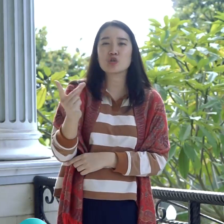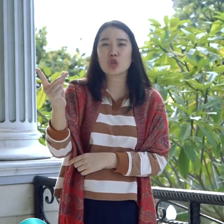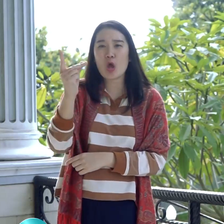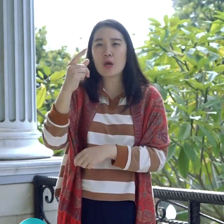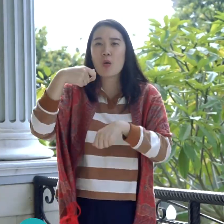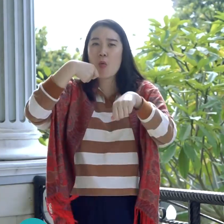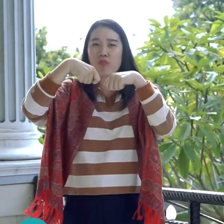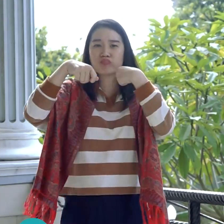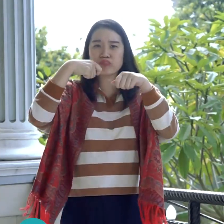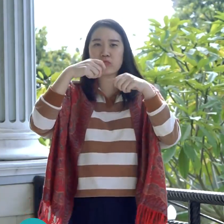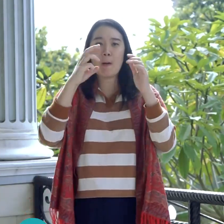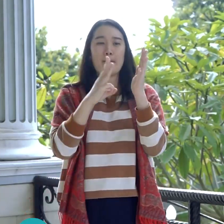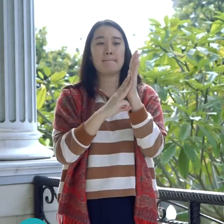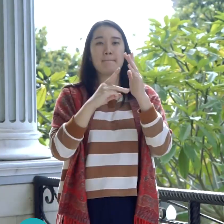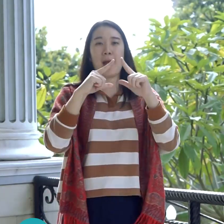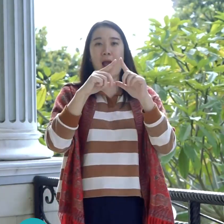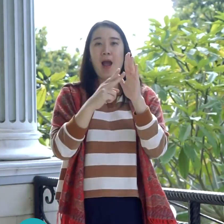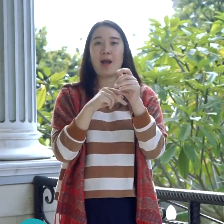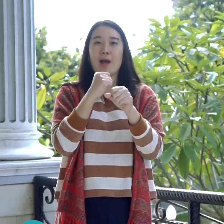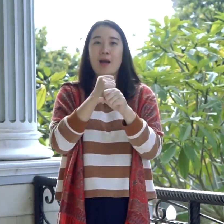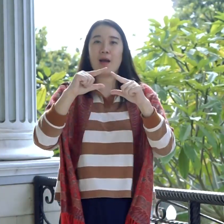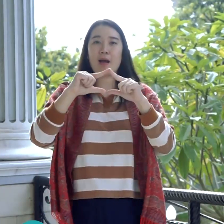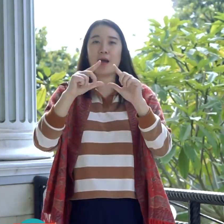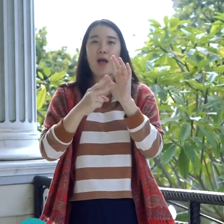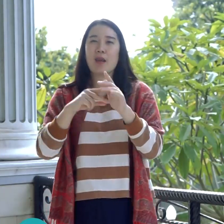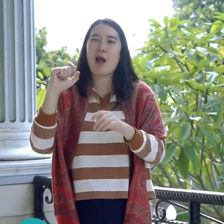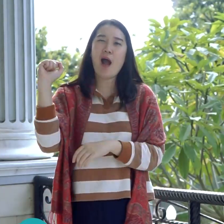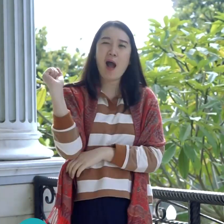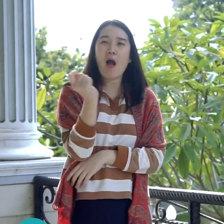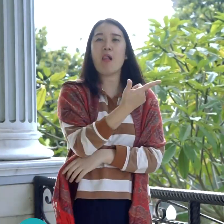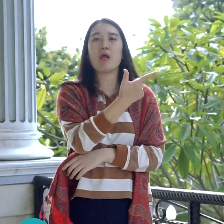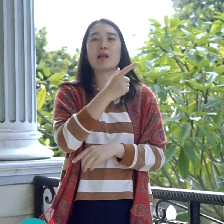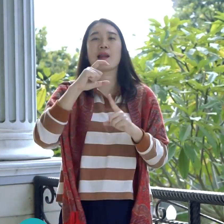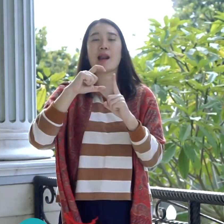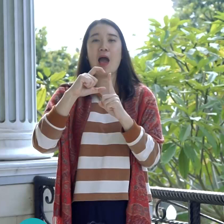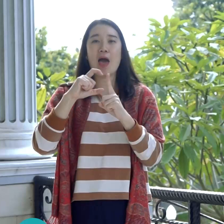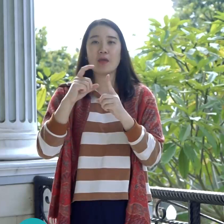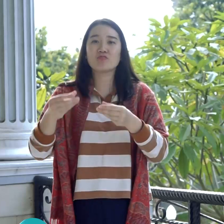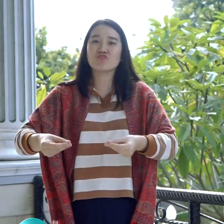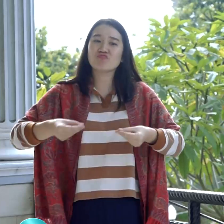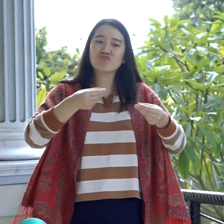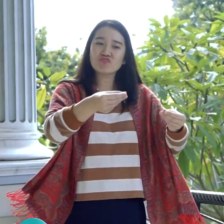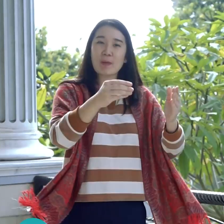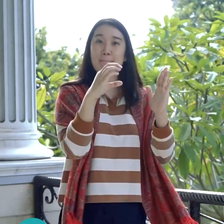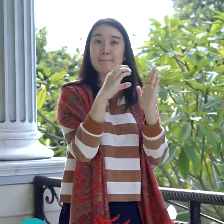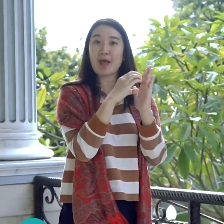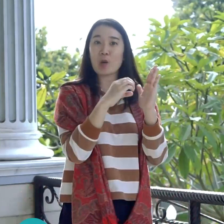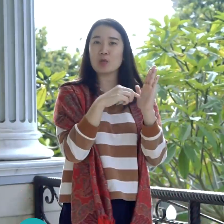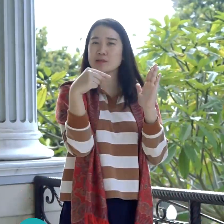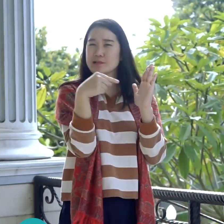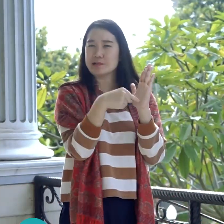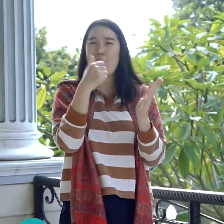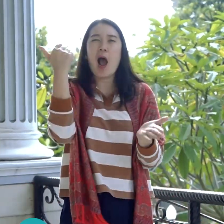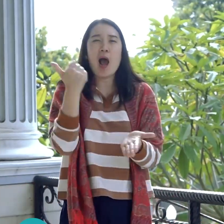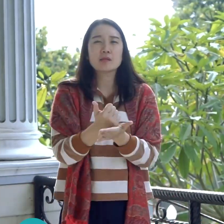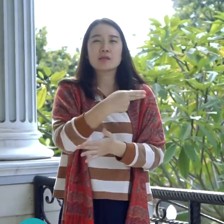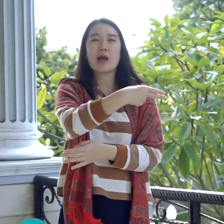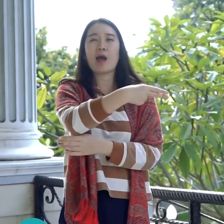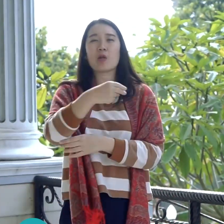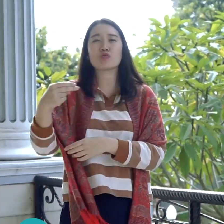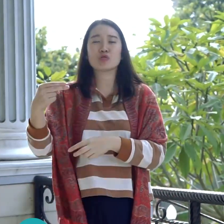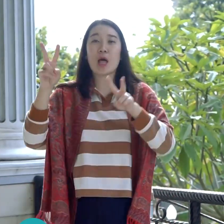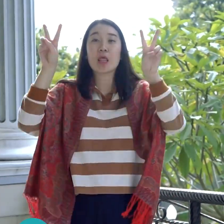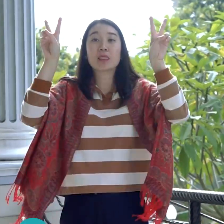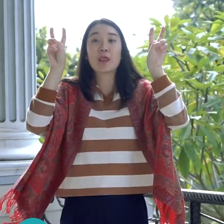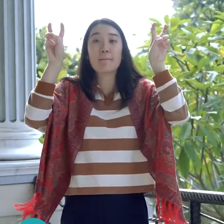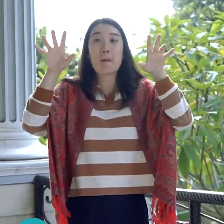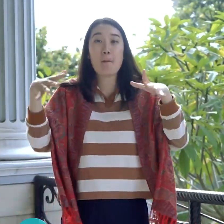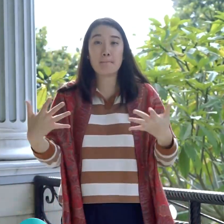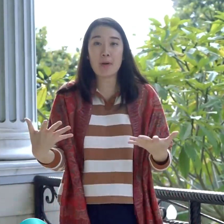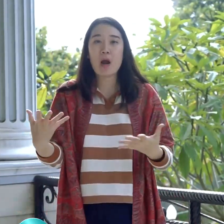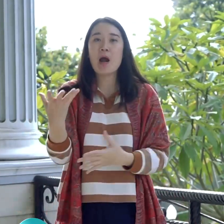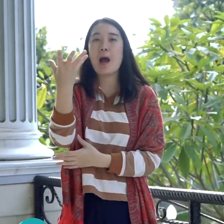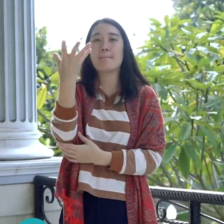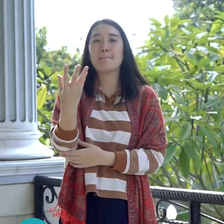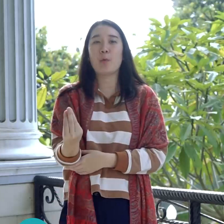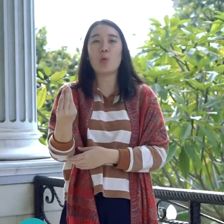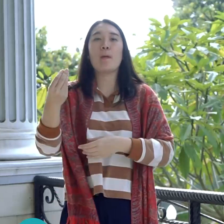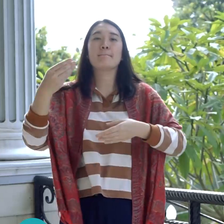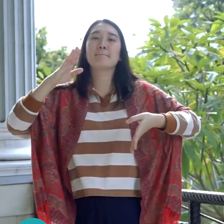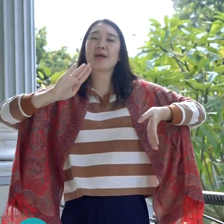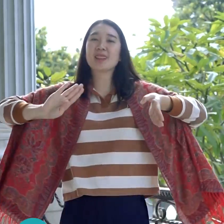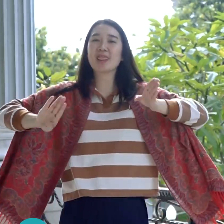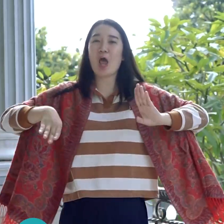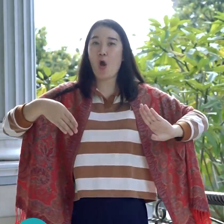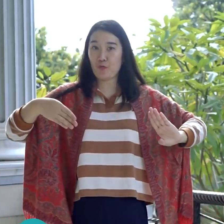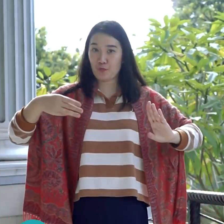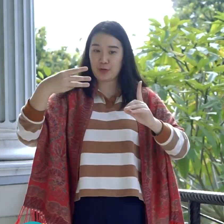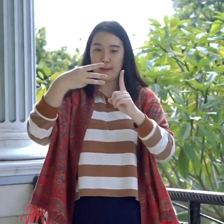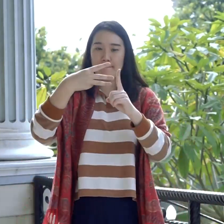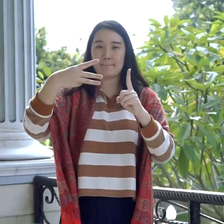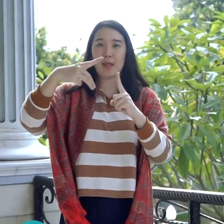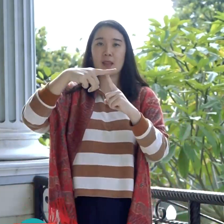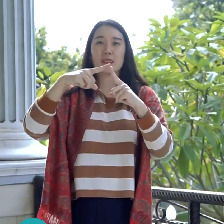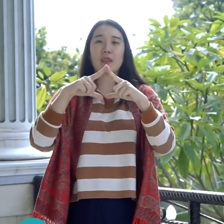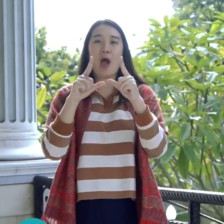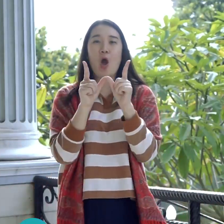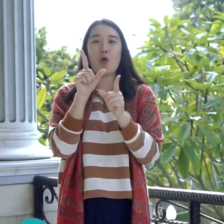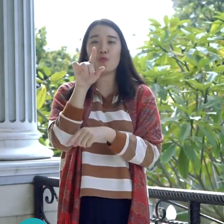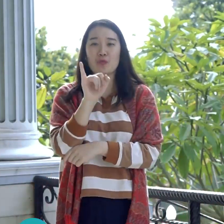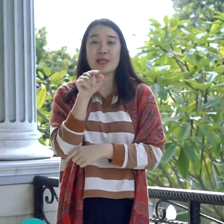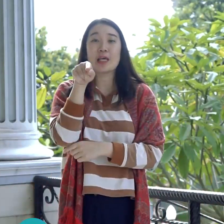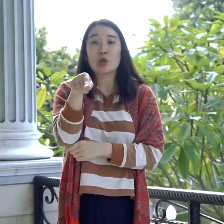di restoran Mangan All Day sedia menu khas Indonesia dengan tema ‘Kampung Betawi’.